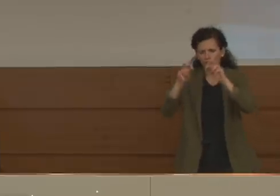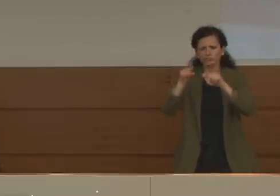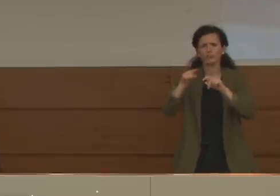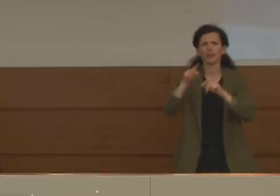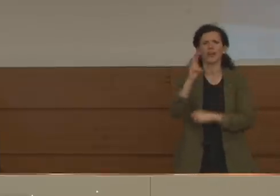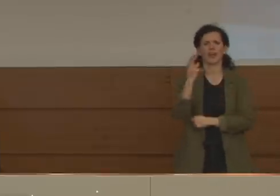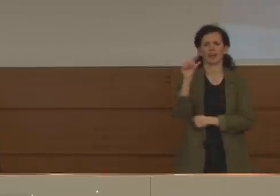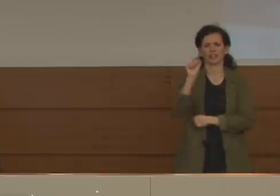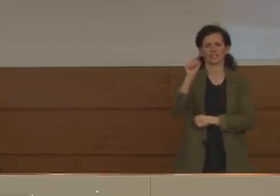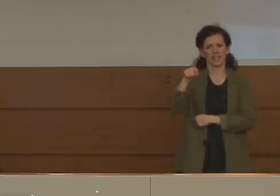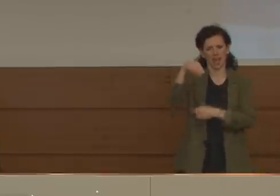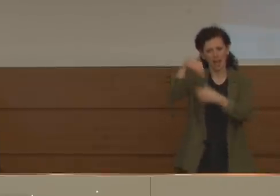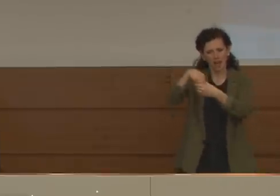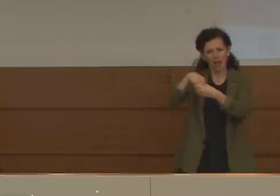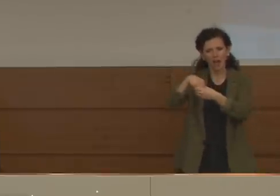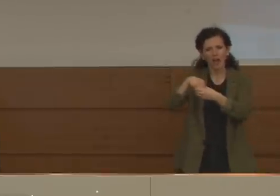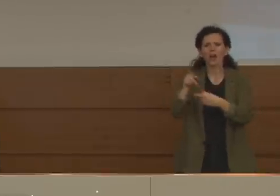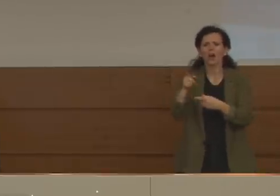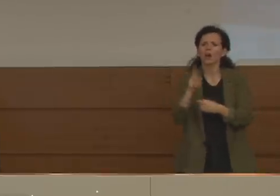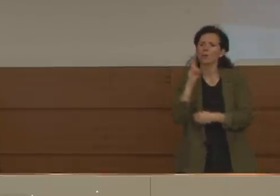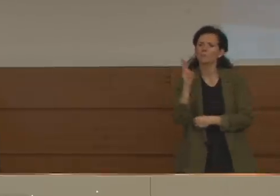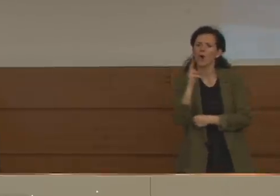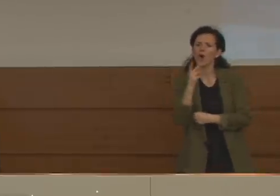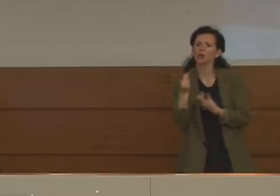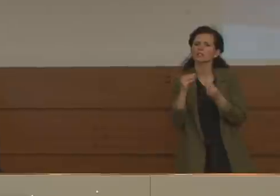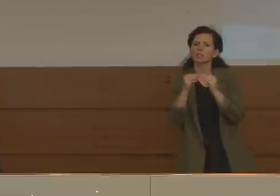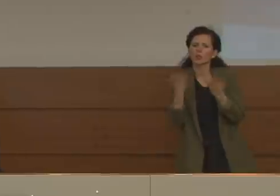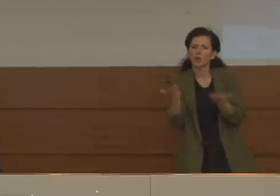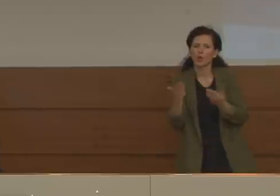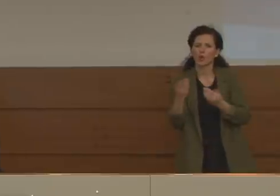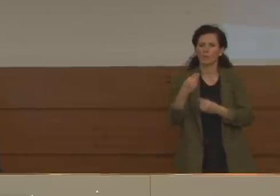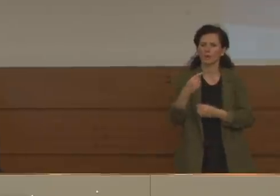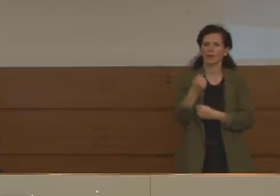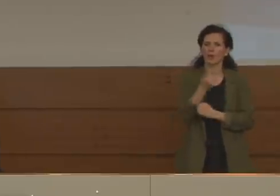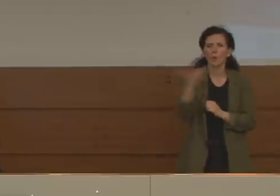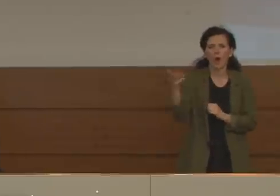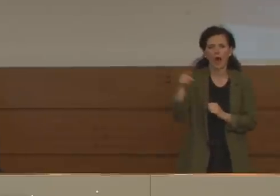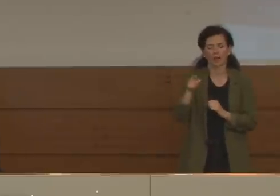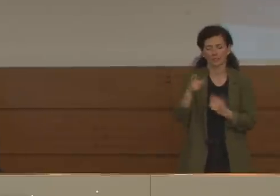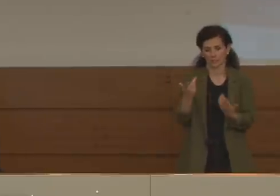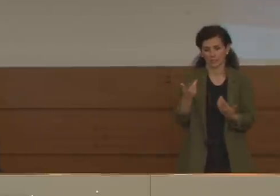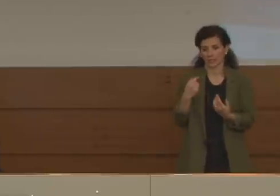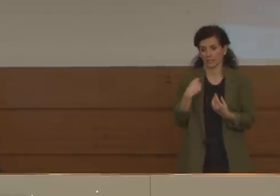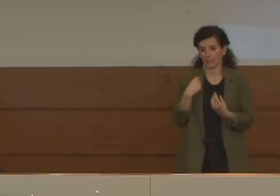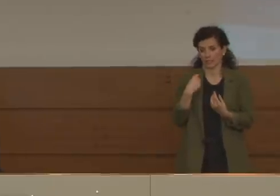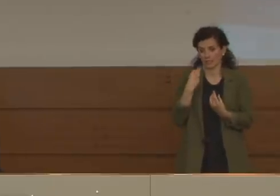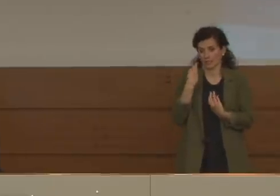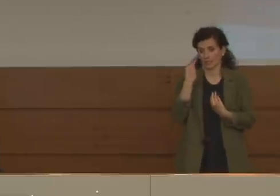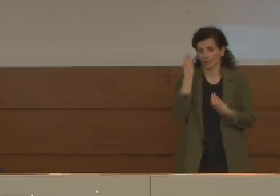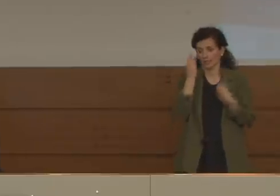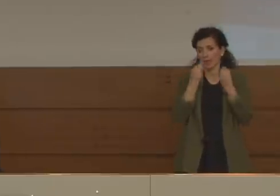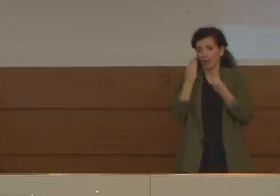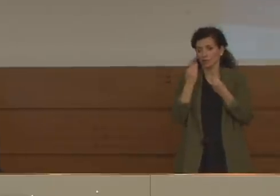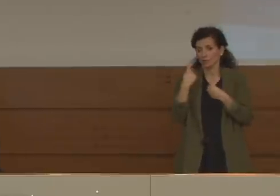in cui, come ha definito un suo collega, uno dei target ideali del virus.